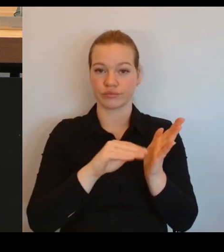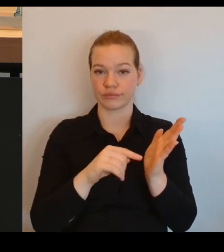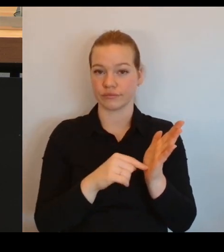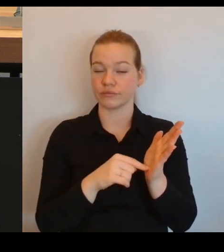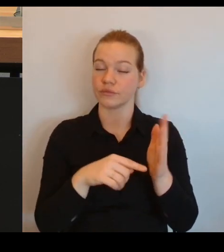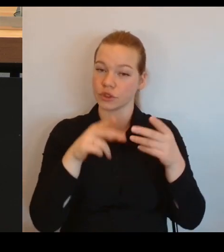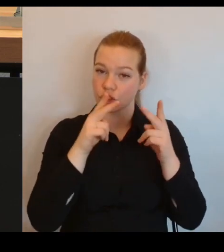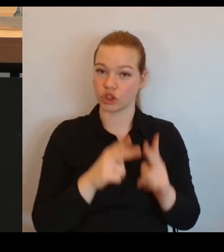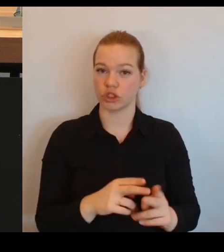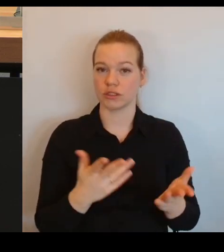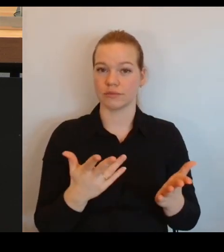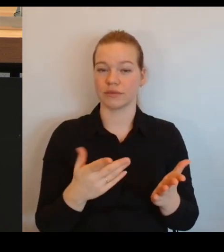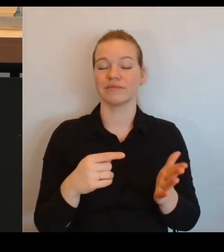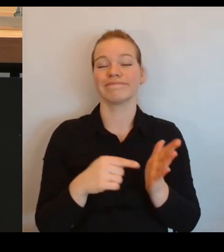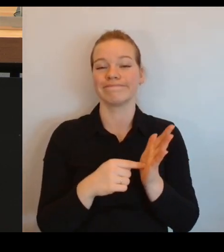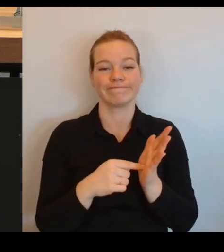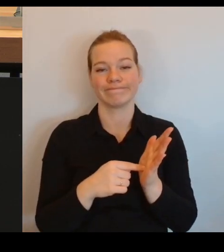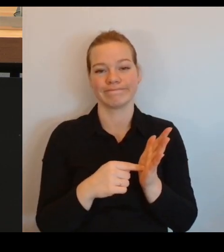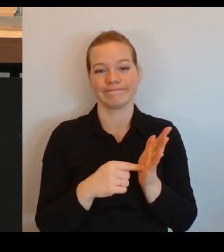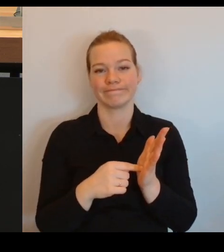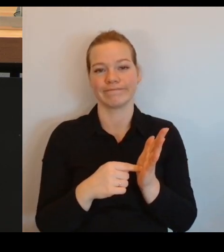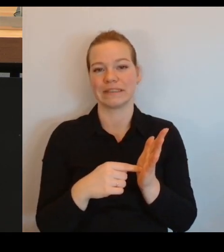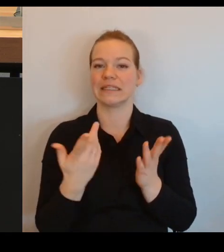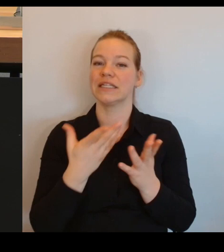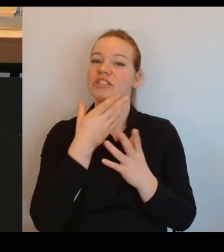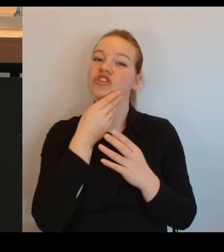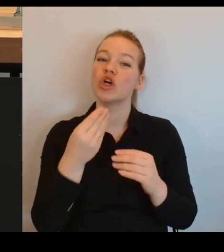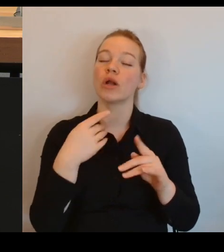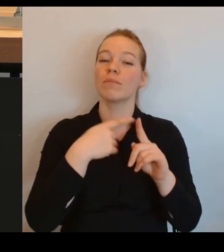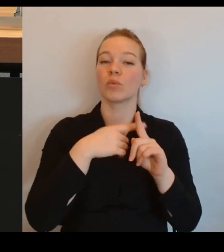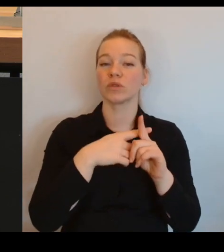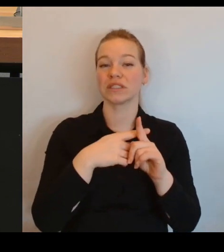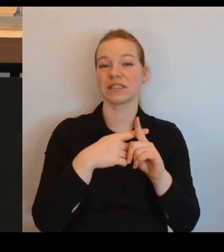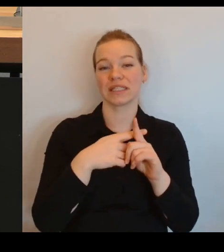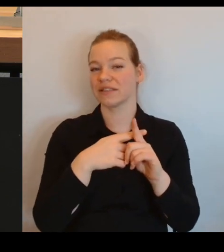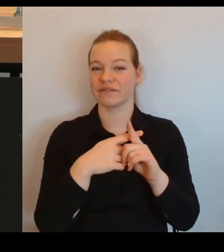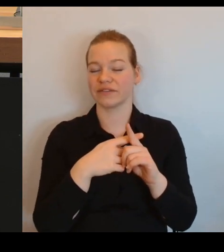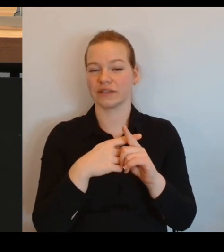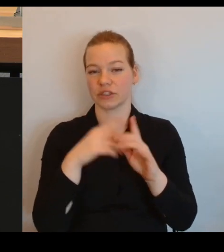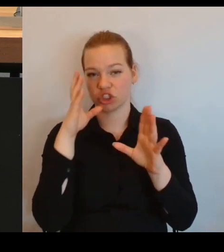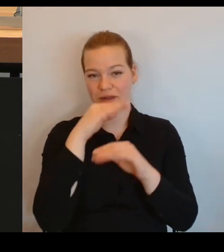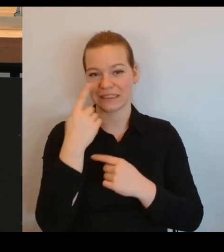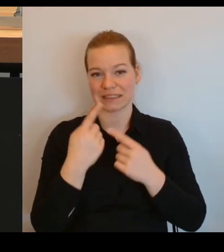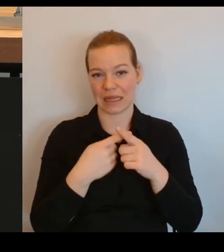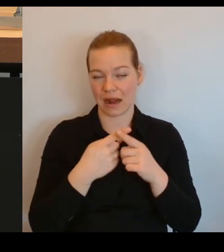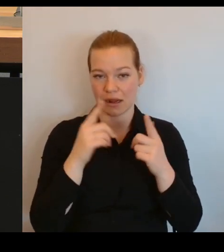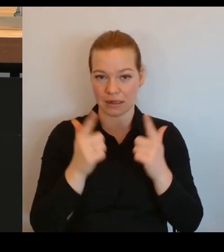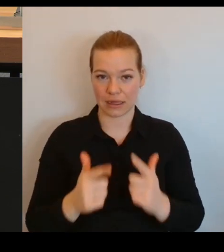die klaren, klar formulierten Erwartungen des Rechnungshofes an den Senat.